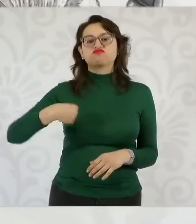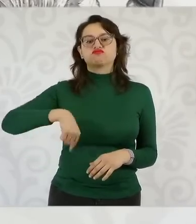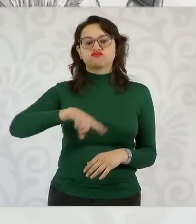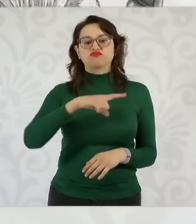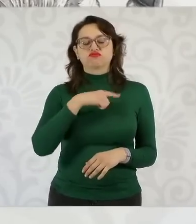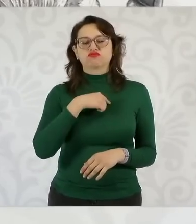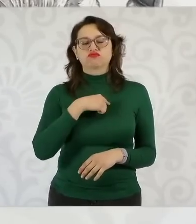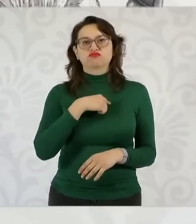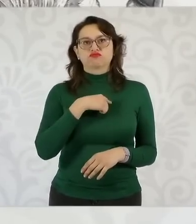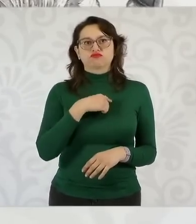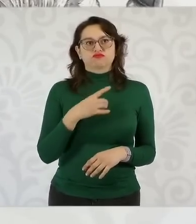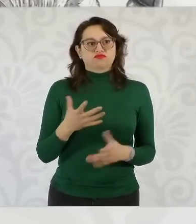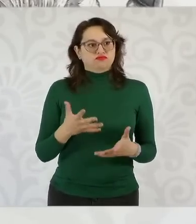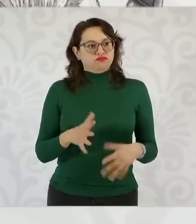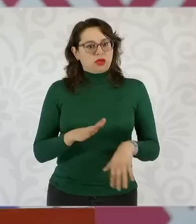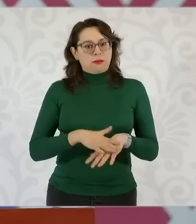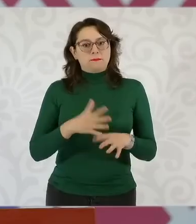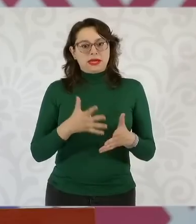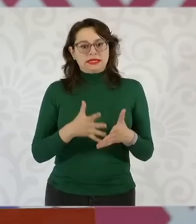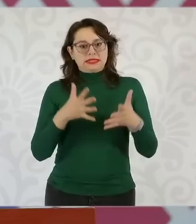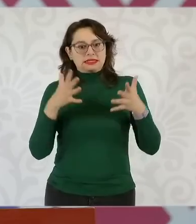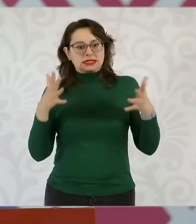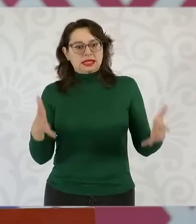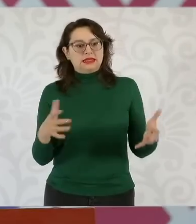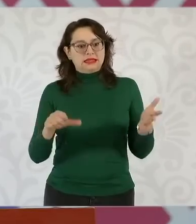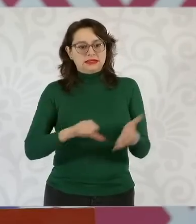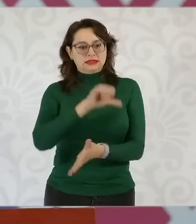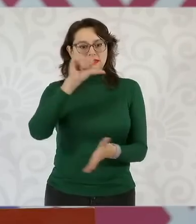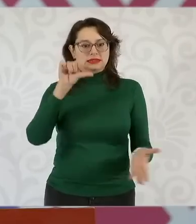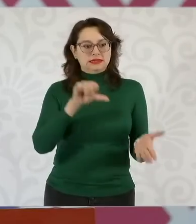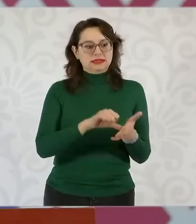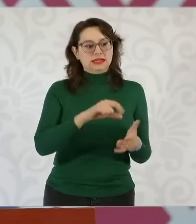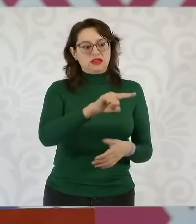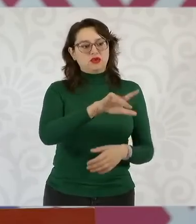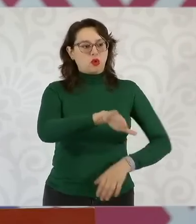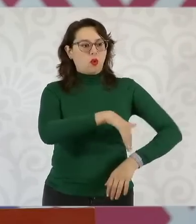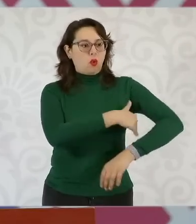nuestras capacidades en centro de nuestros principales centros logísticos y y añadido